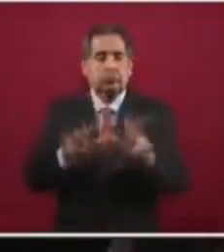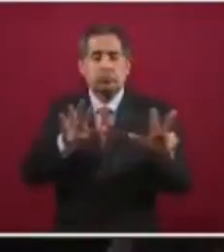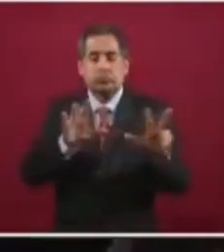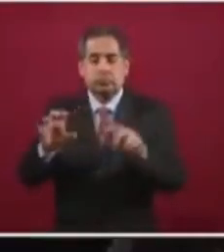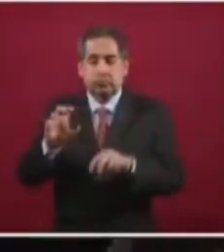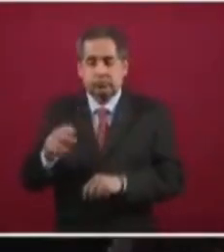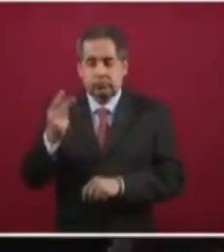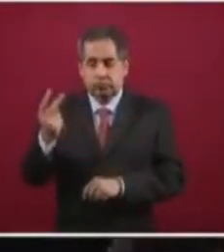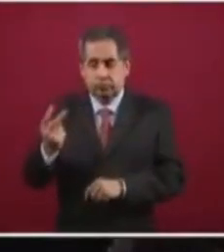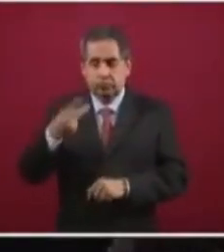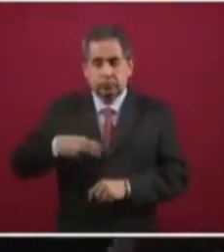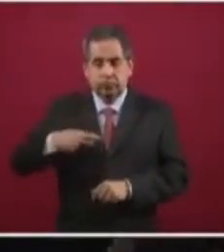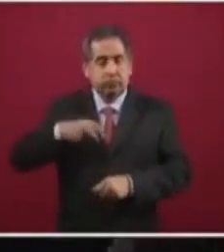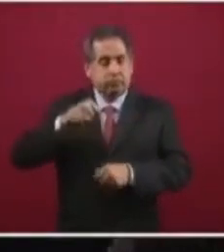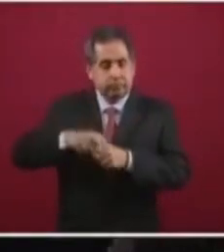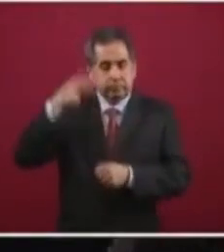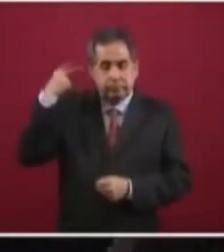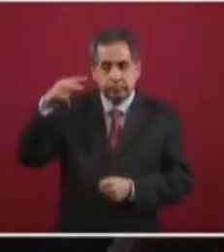elementos en el estado de Veracruz.